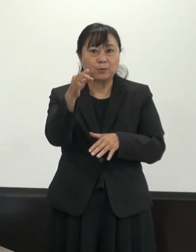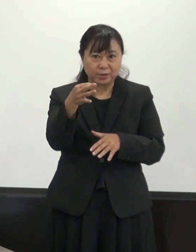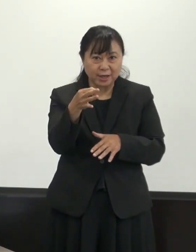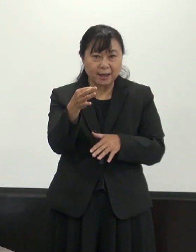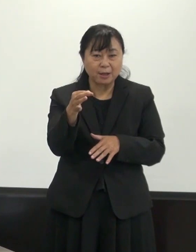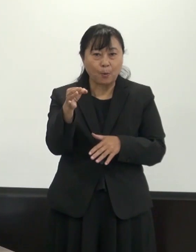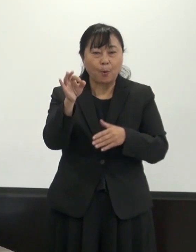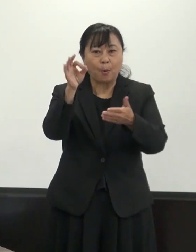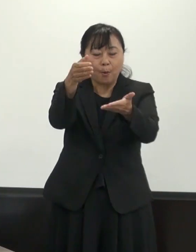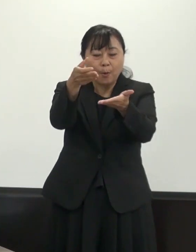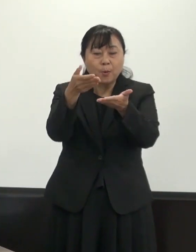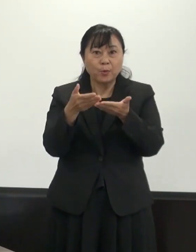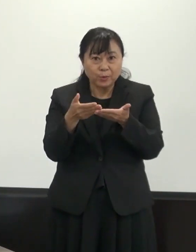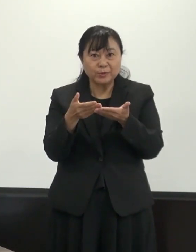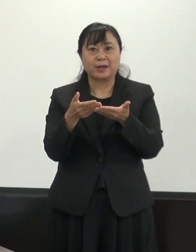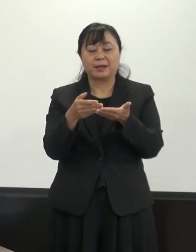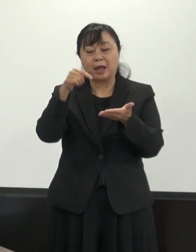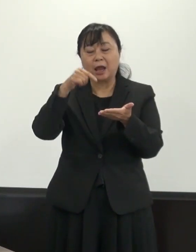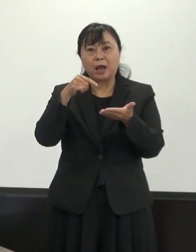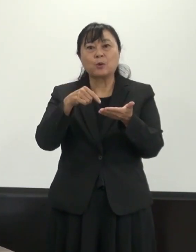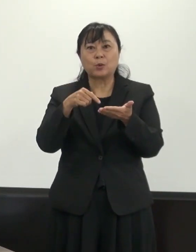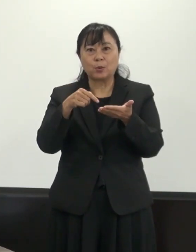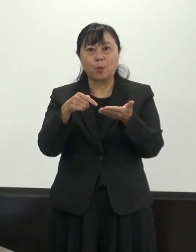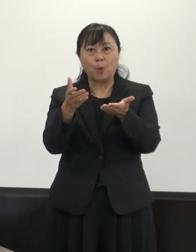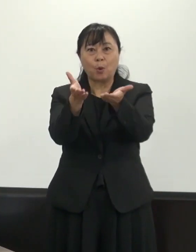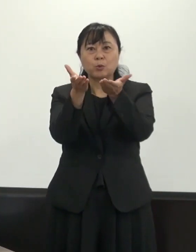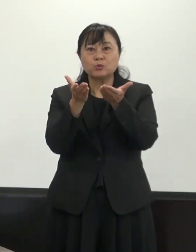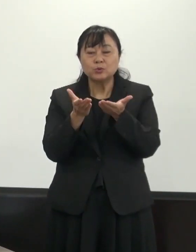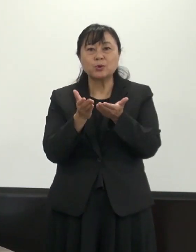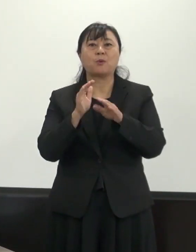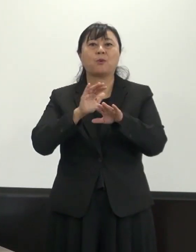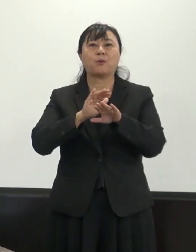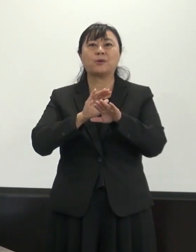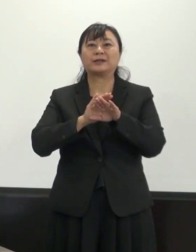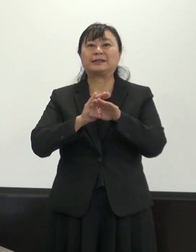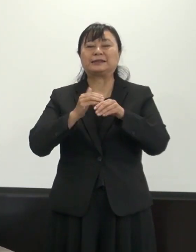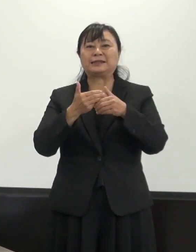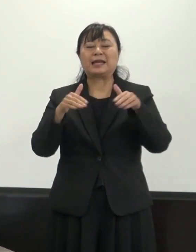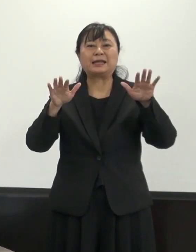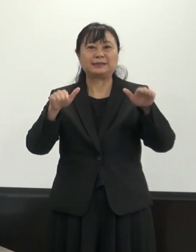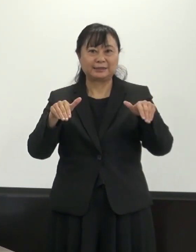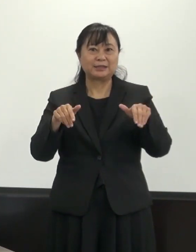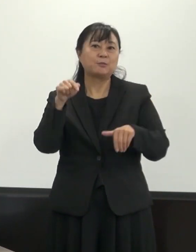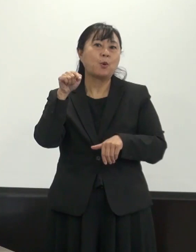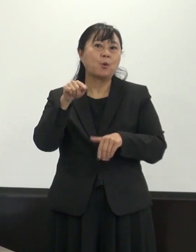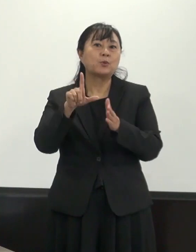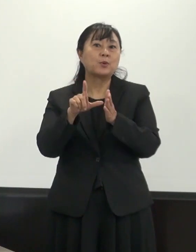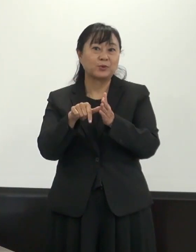その受領式も本オープニングセレモニー内で実施いたします